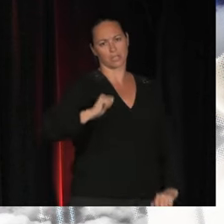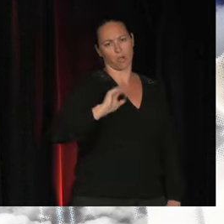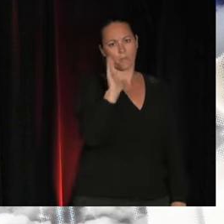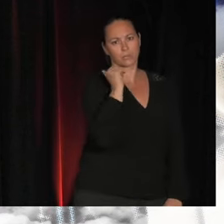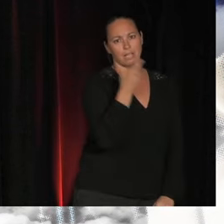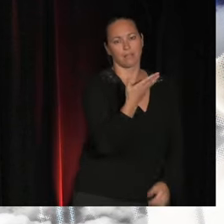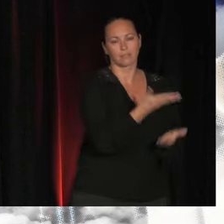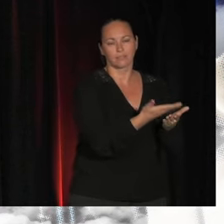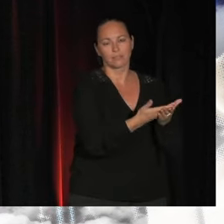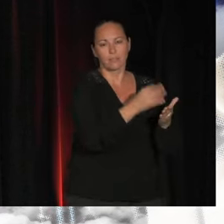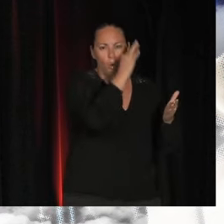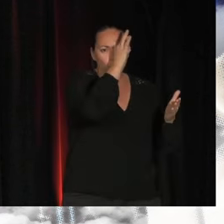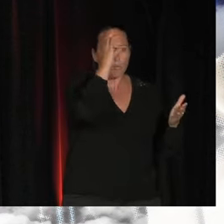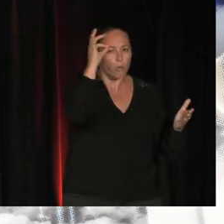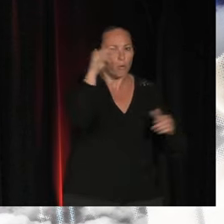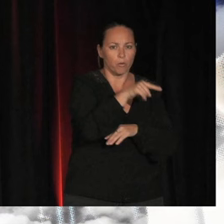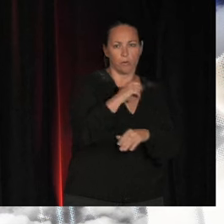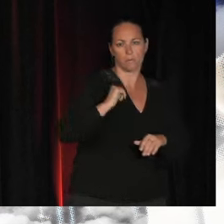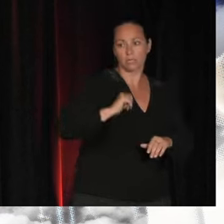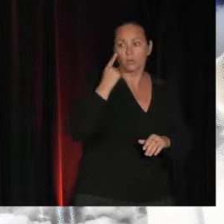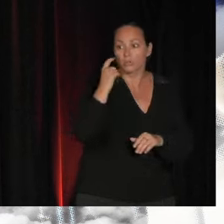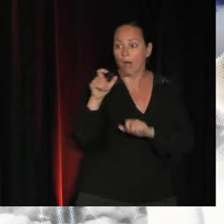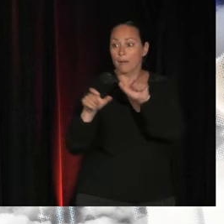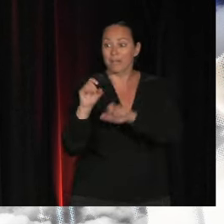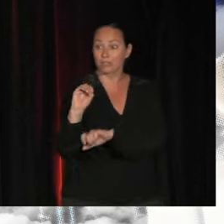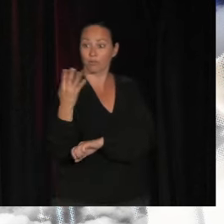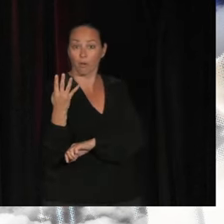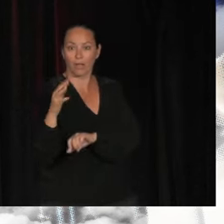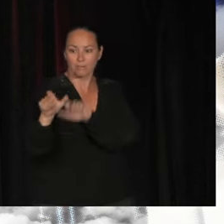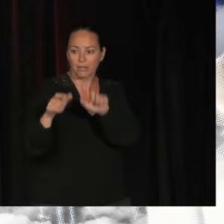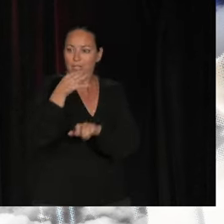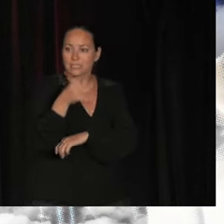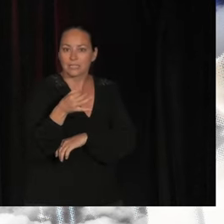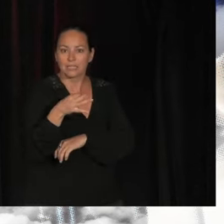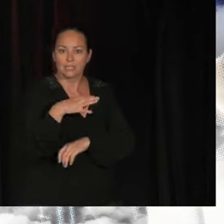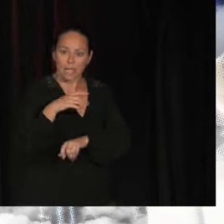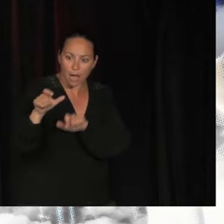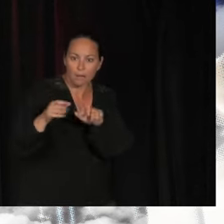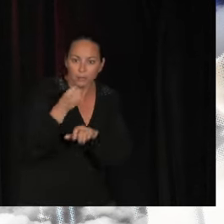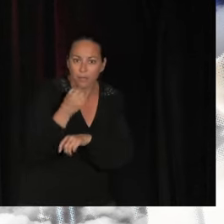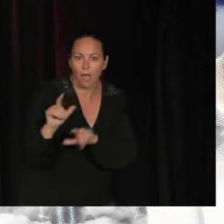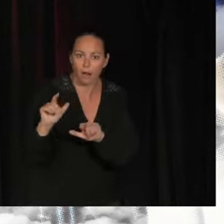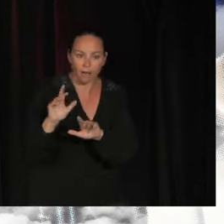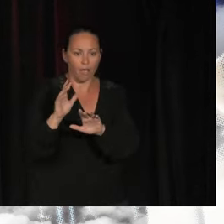Je pense même qu'il y a des gens d'Overwatch qui ont dit : "Il y a des gens très bien, des deux côtés", tout ça.